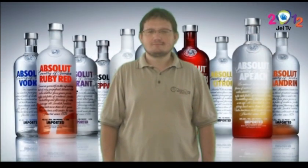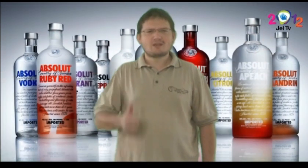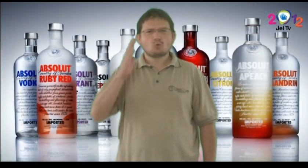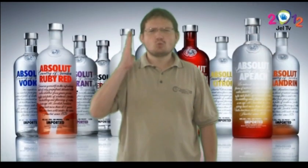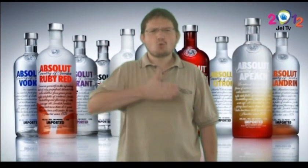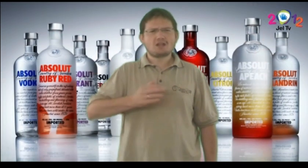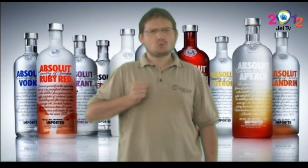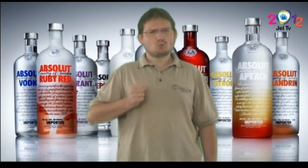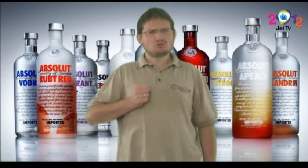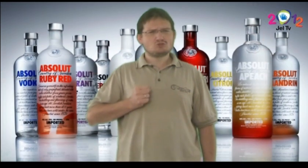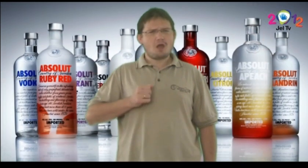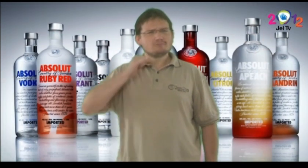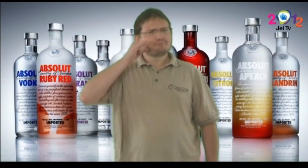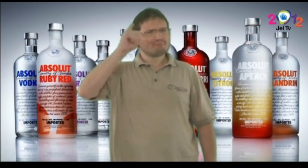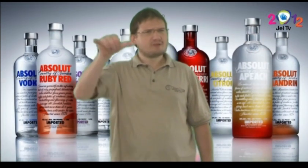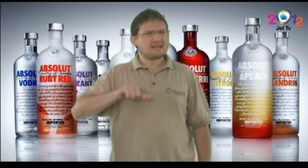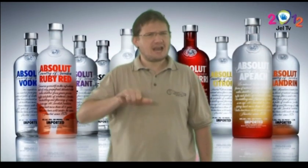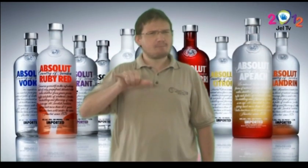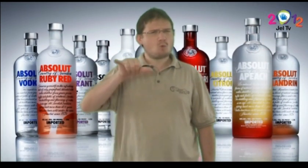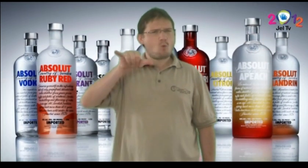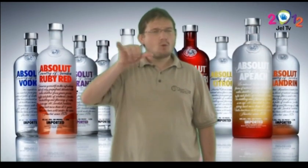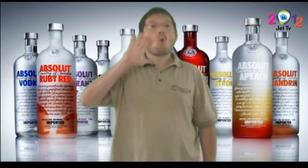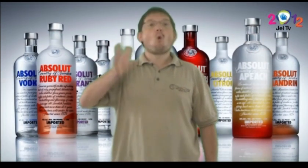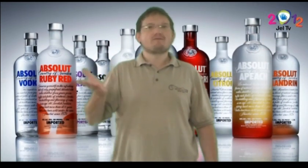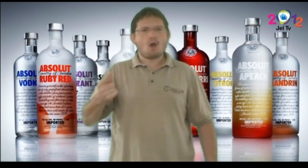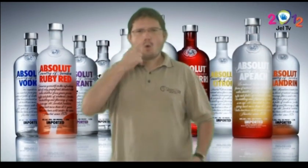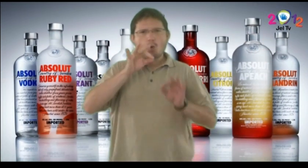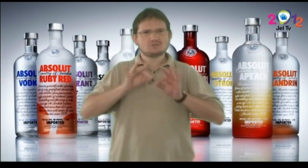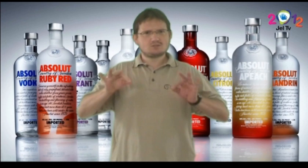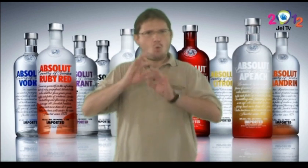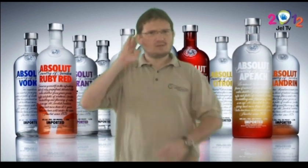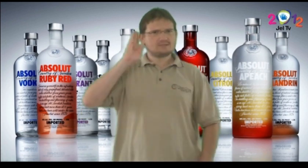A nyugati turista repülõvel megy Oroszországba.